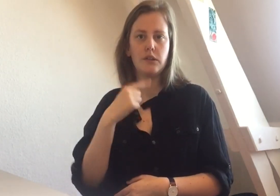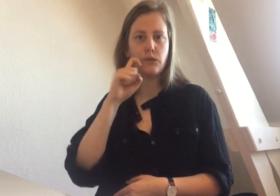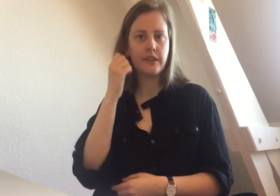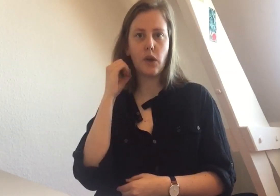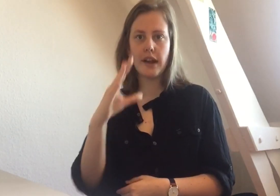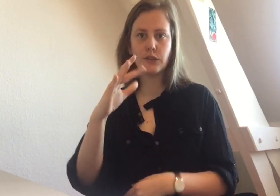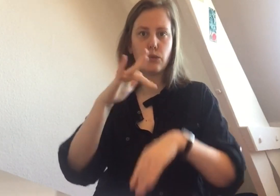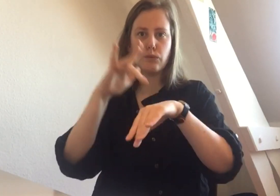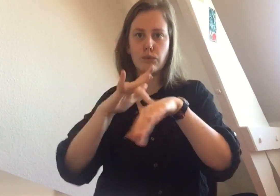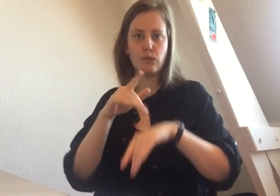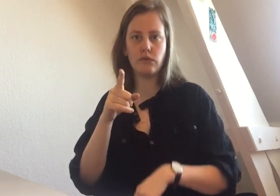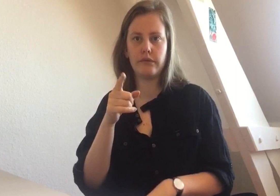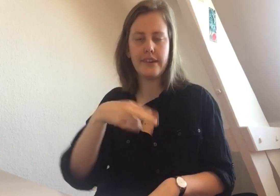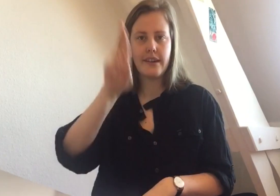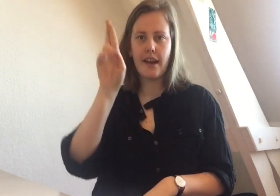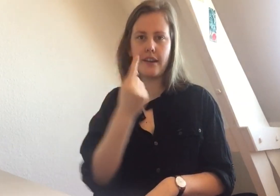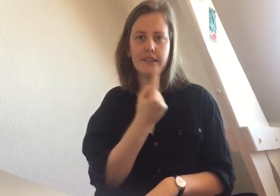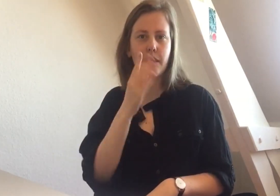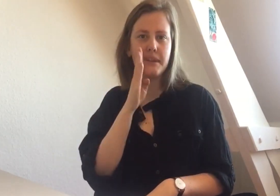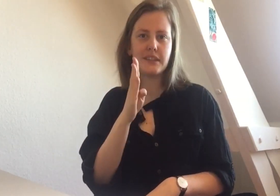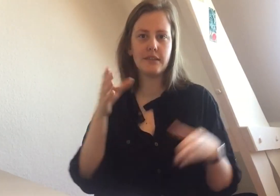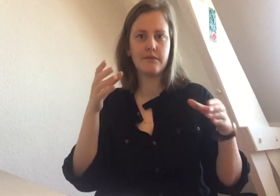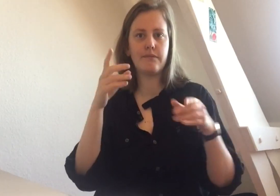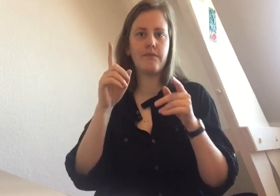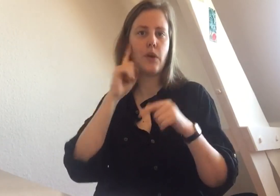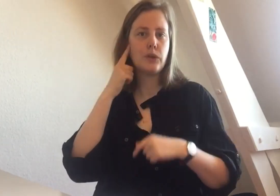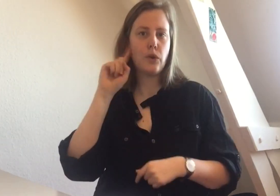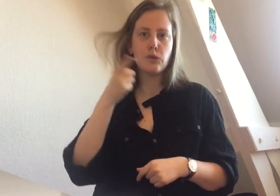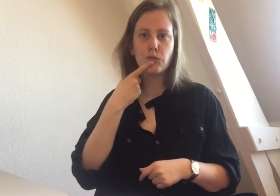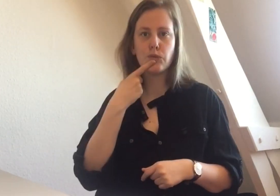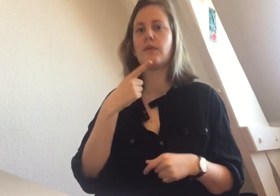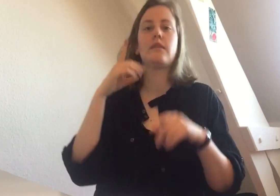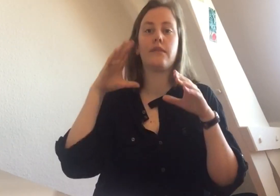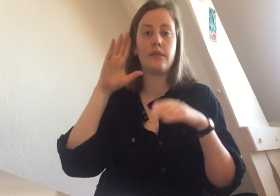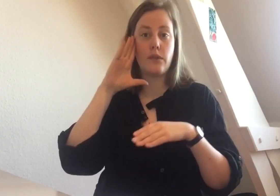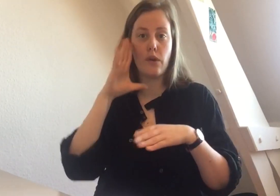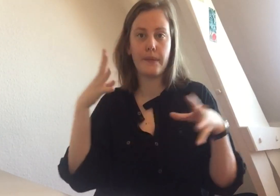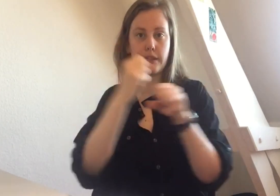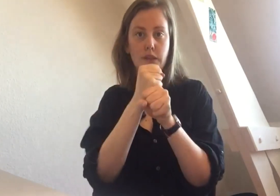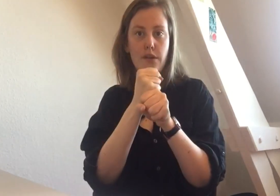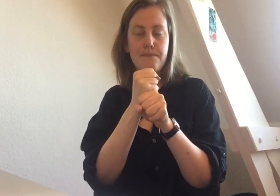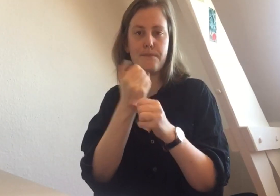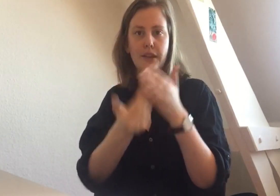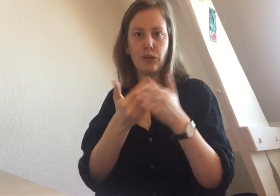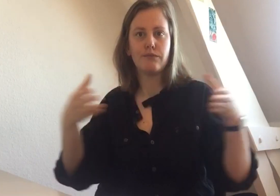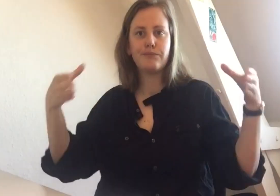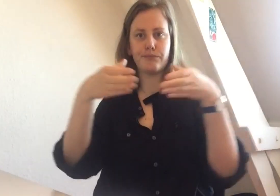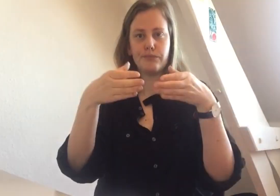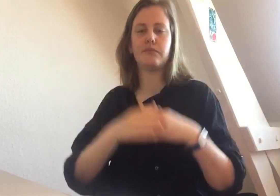C'était une occasion d'adhérer à un projet exceptionnel, unique en Belgique, qui rassemble les personnes sourdes et entendantes pour vivre ensemble dans un logement étudiant